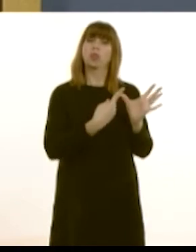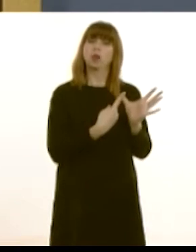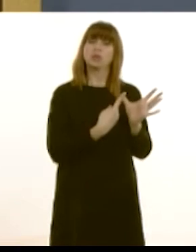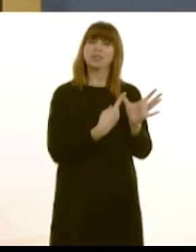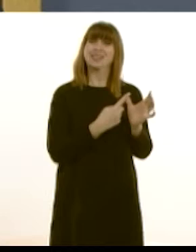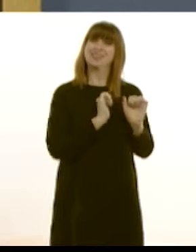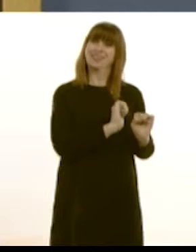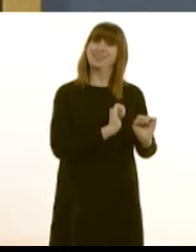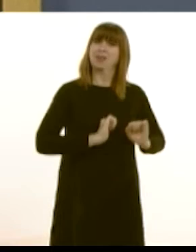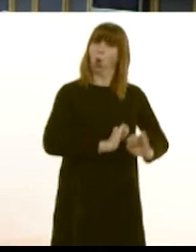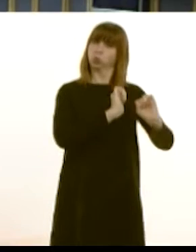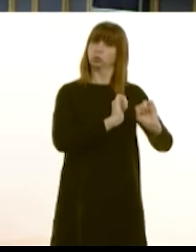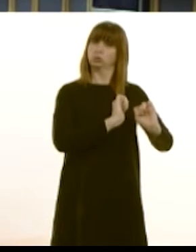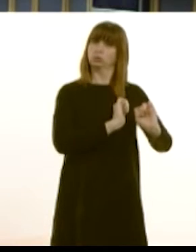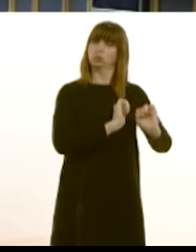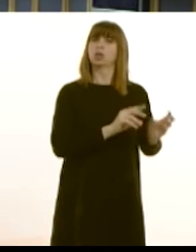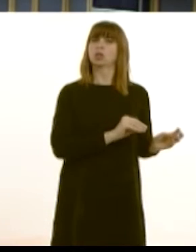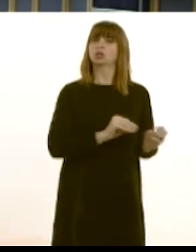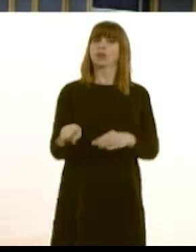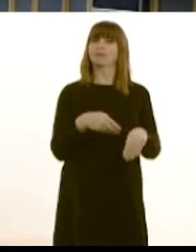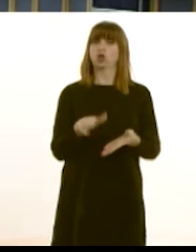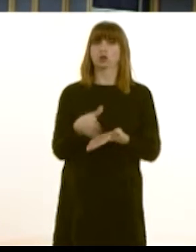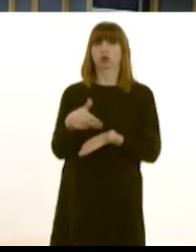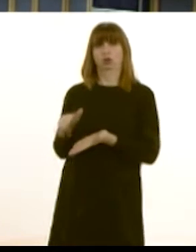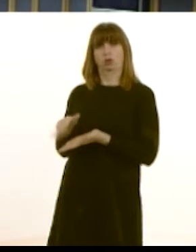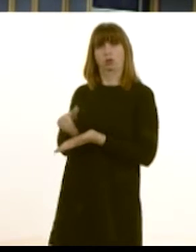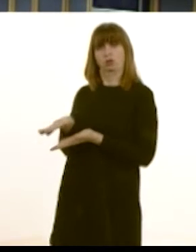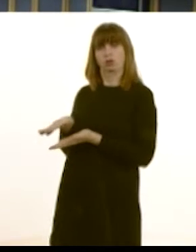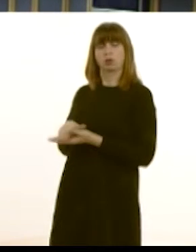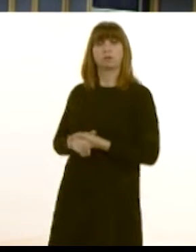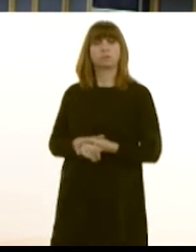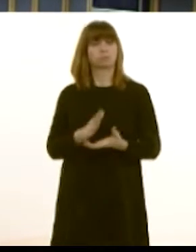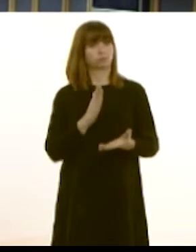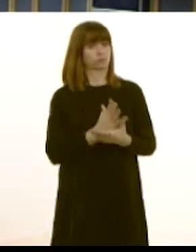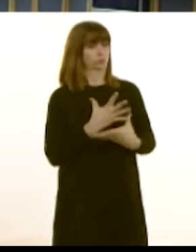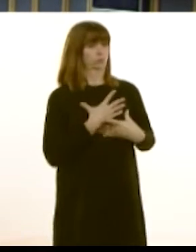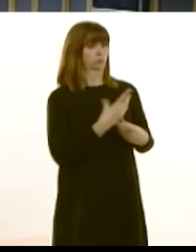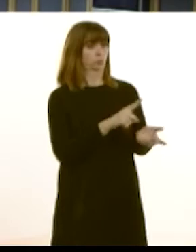OAQ(4)2648(FM)[W] Carwyn Jones: Wel, mater i awdurdodau lleol